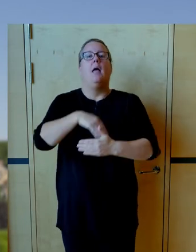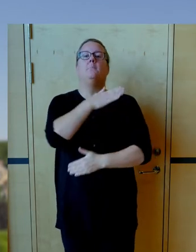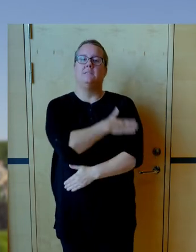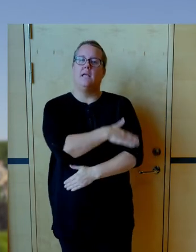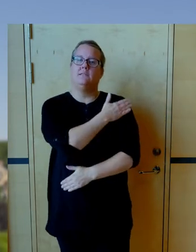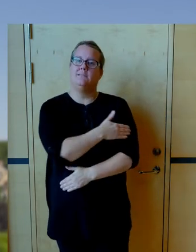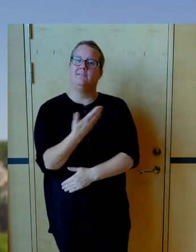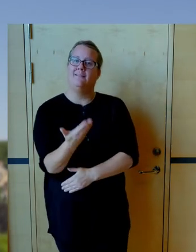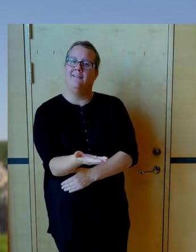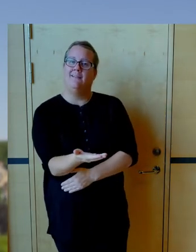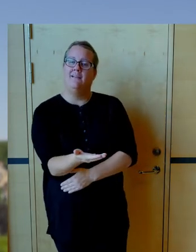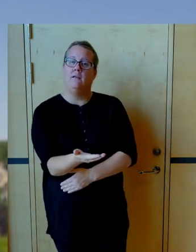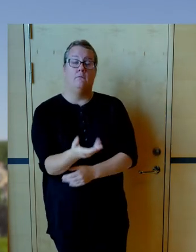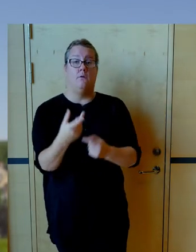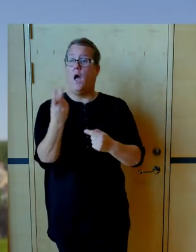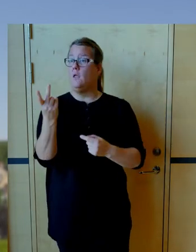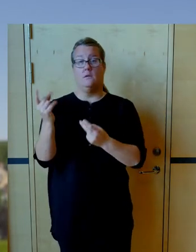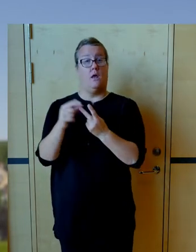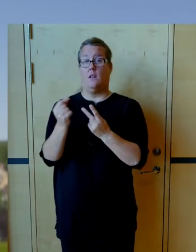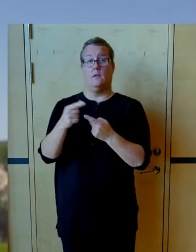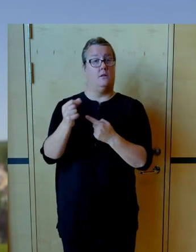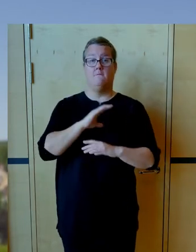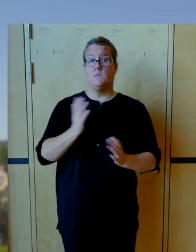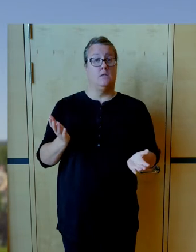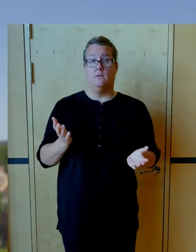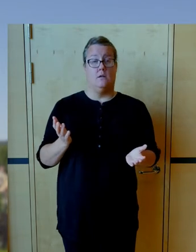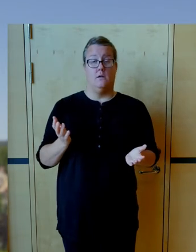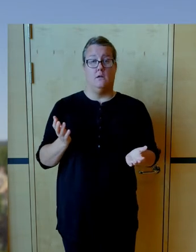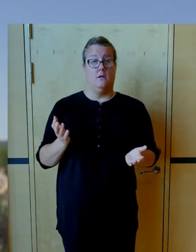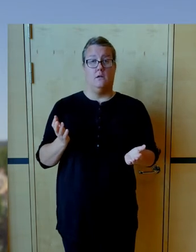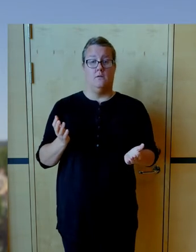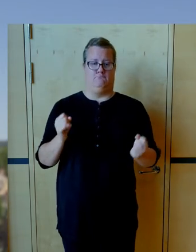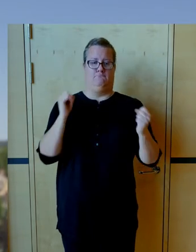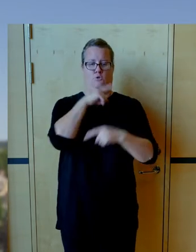Annat alternativ haver ju inte i det läget Kan jag inte säga eftersom